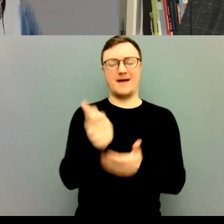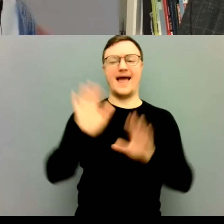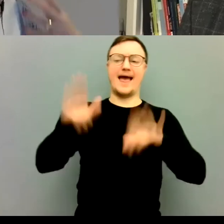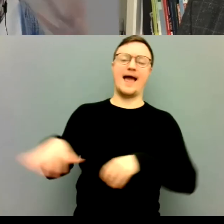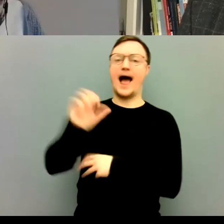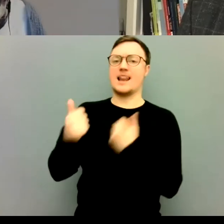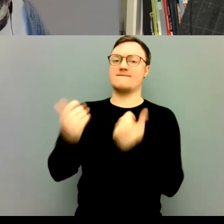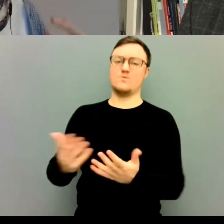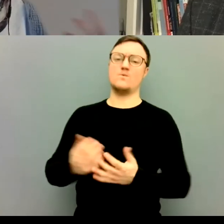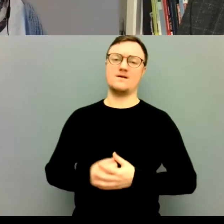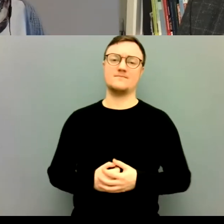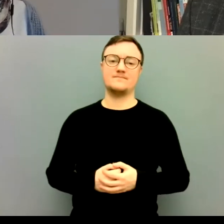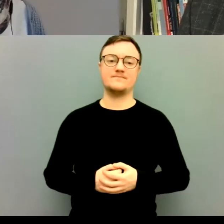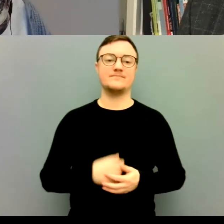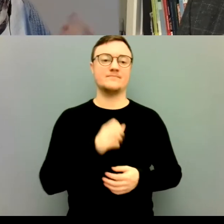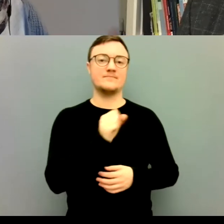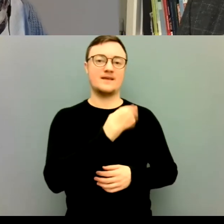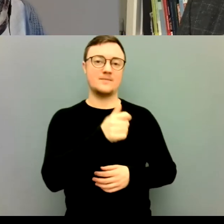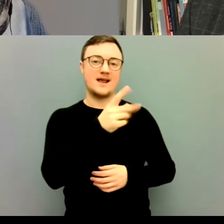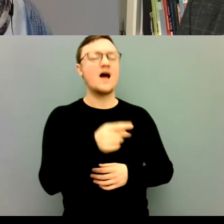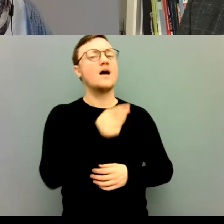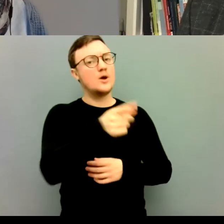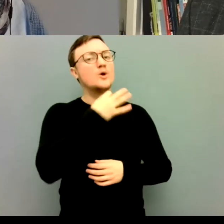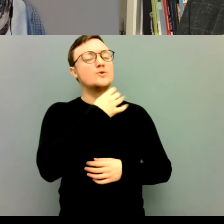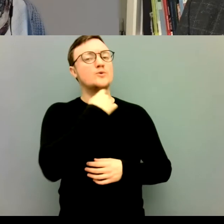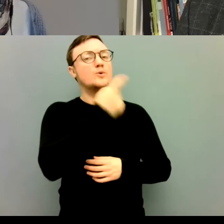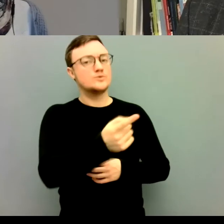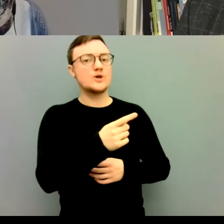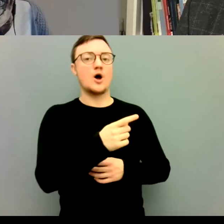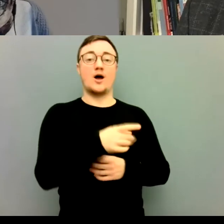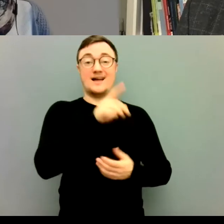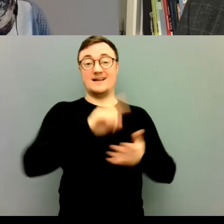Du nämnde att vården klarade det, IVA klarade det-